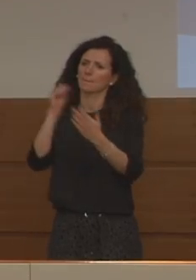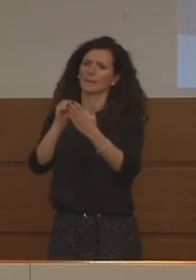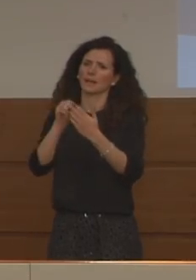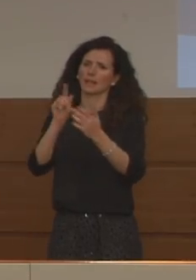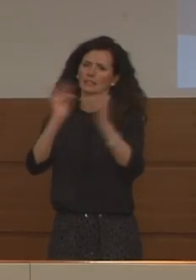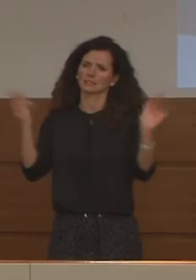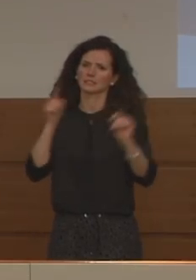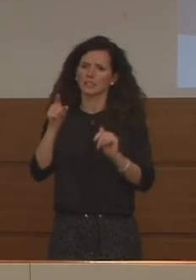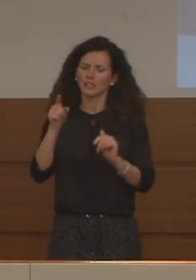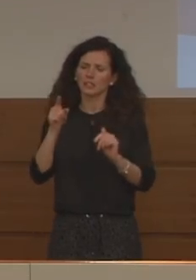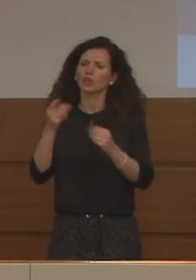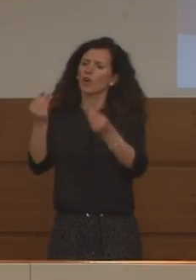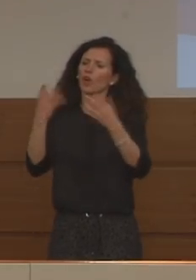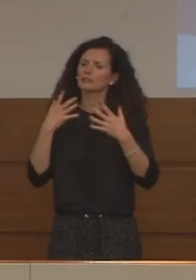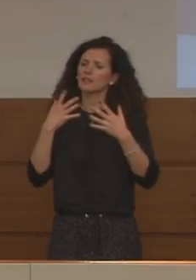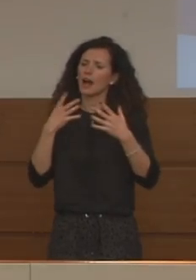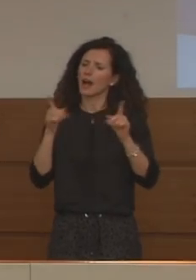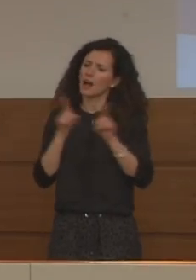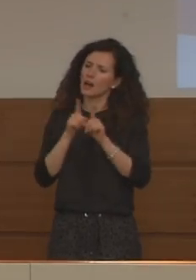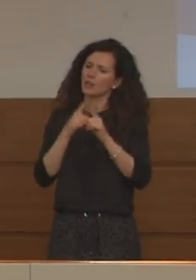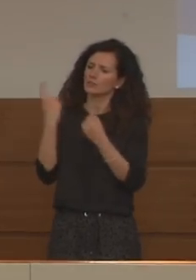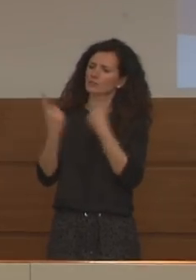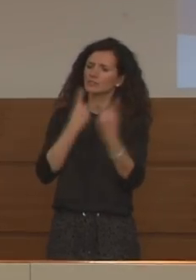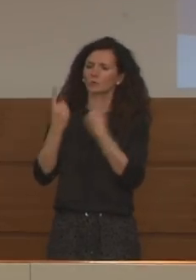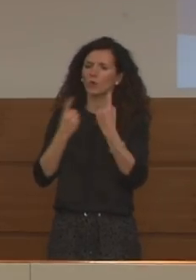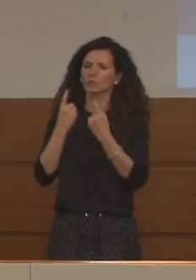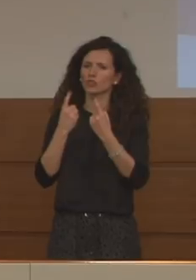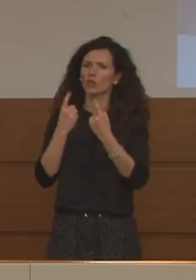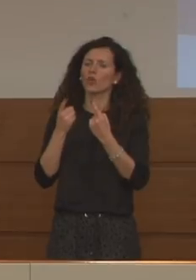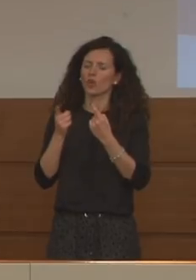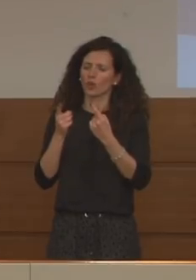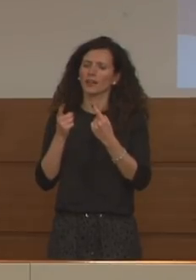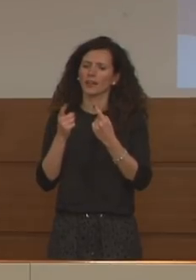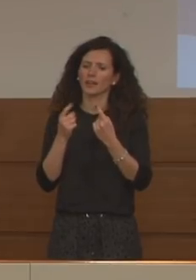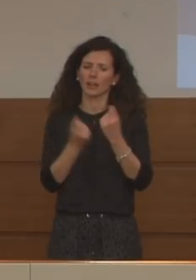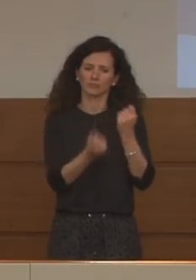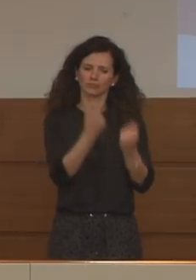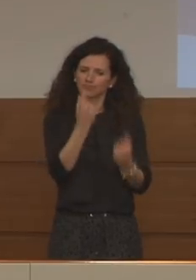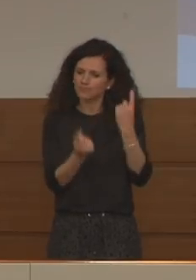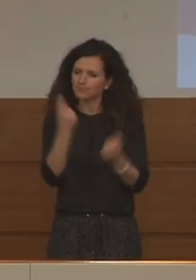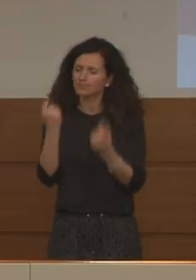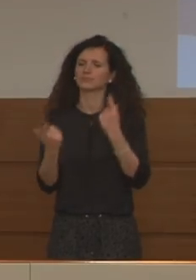poco analitica sia della distribuzione dei casi, sia della tipologia di casi, sia